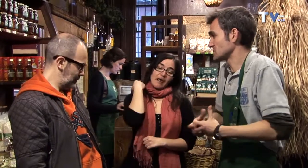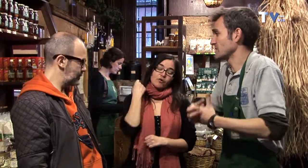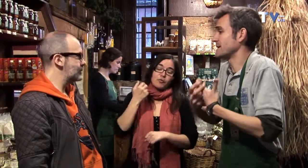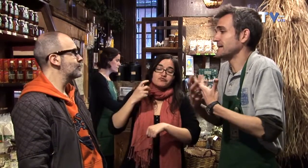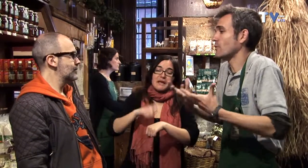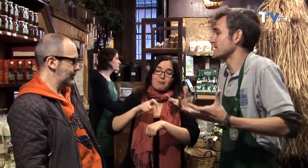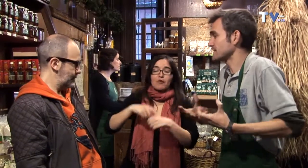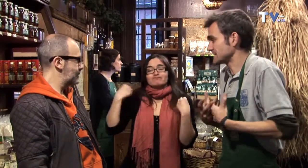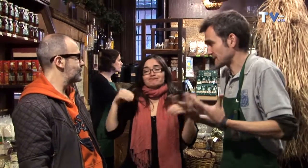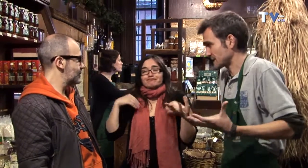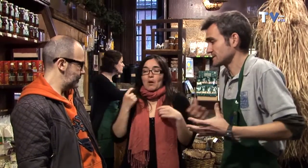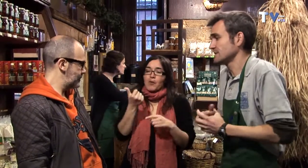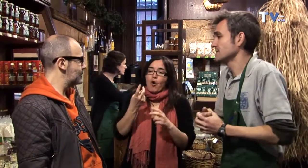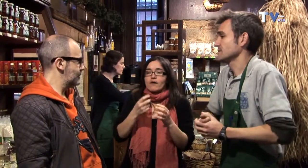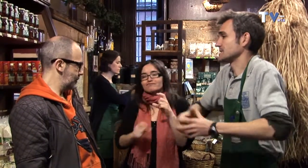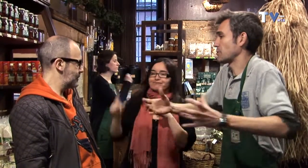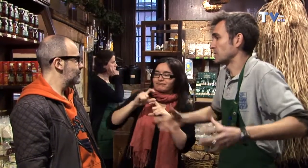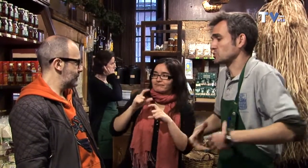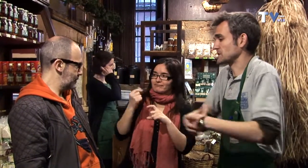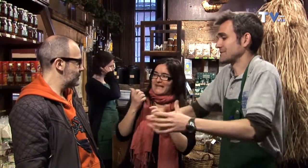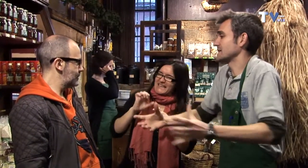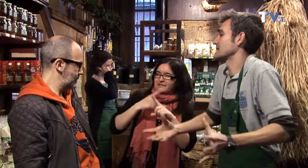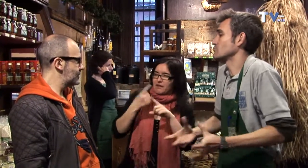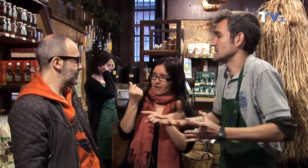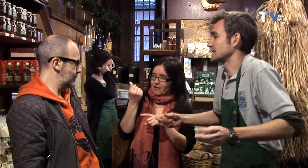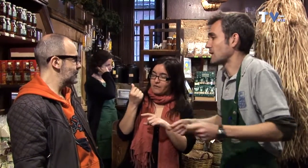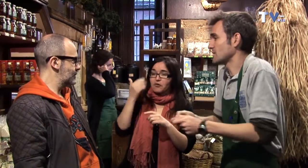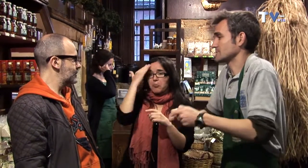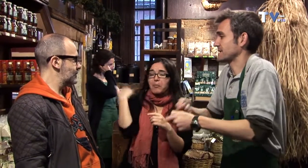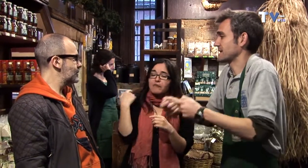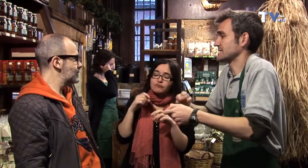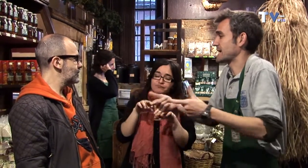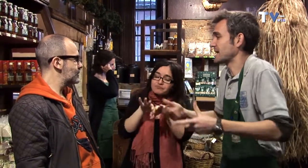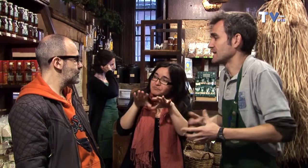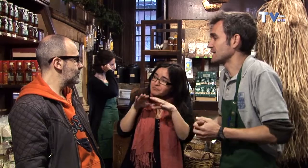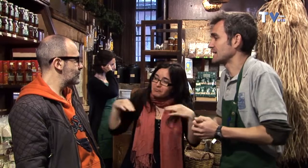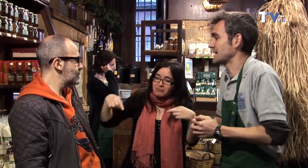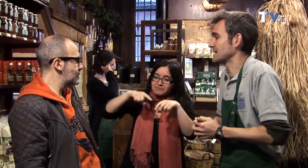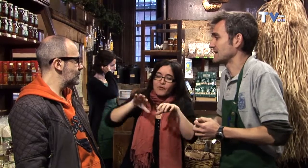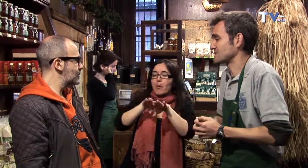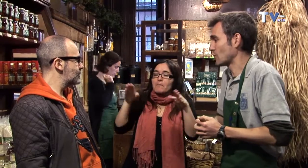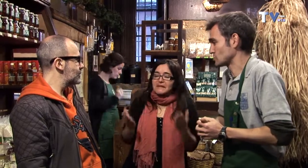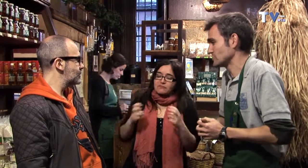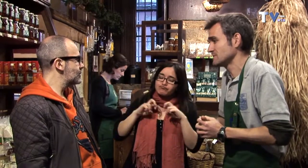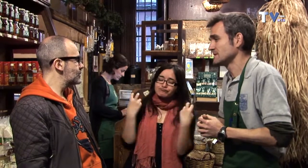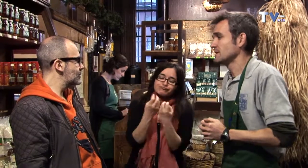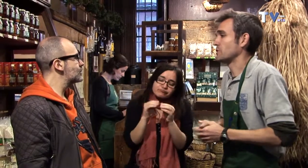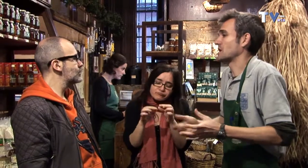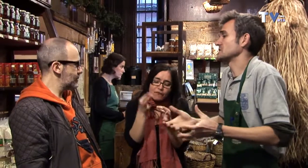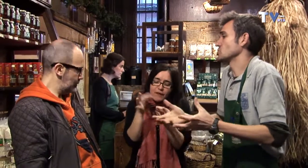porque cuesta mucho conseguirla. Lo hacen personas mayores, jubiladas, que tienen tiempo para ganarse un sobresueldo.